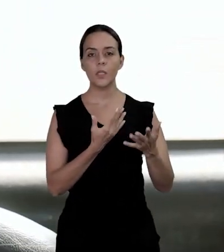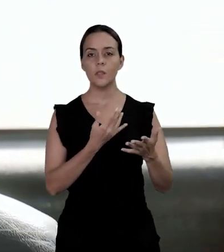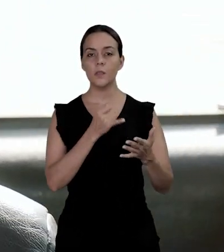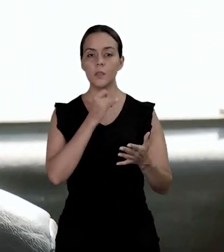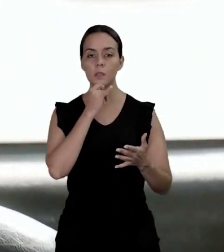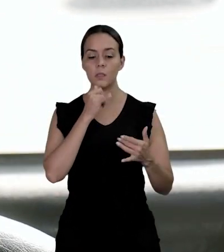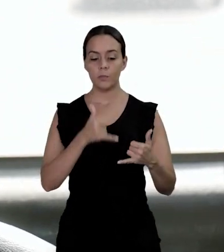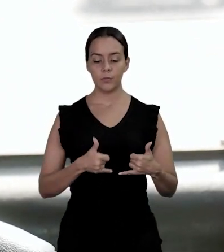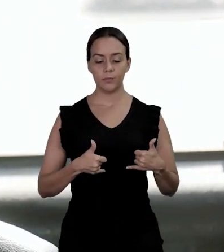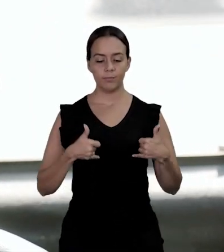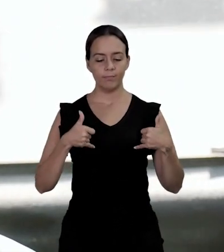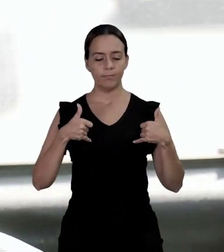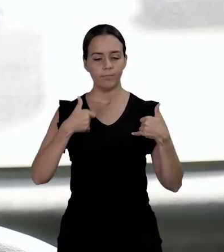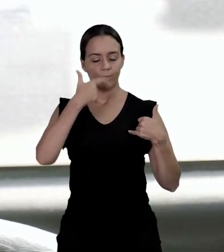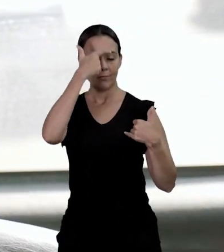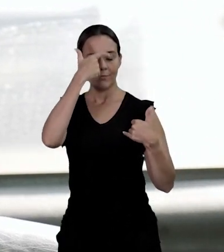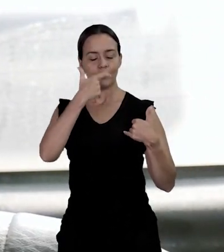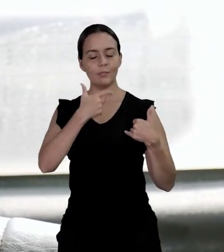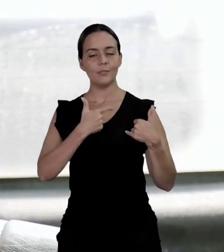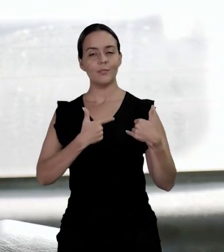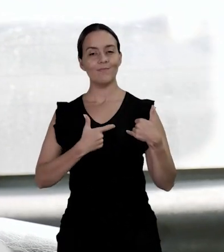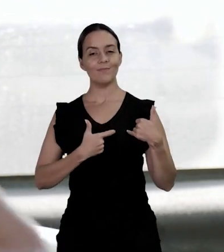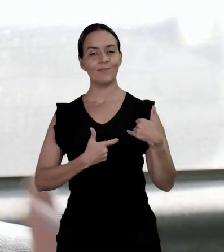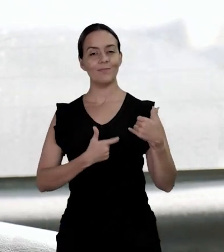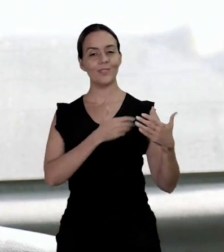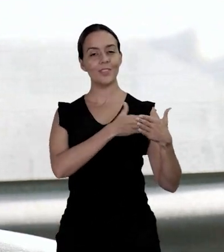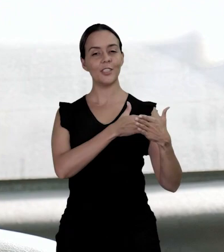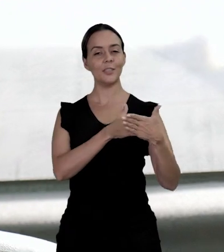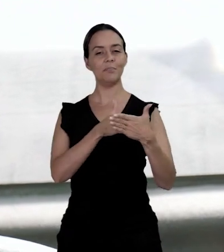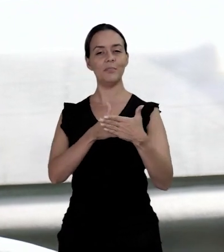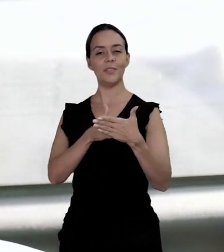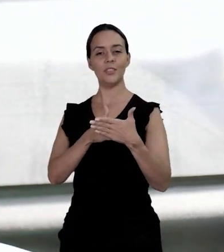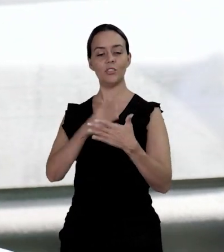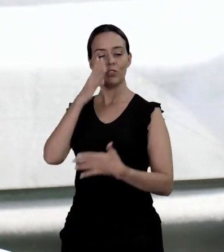o seu ego, a sua pessoa, as suas fronteiras, as suas certezas